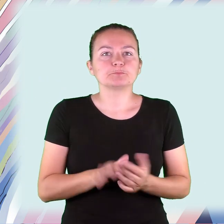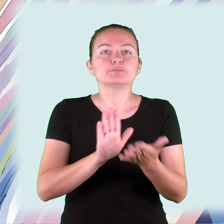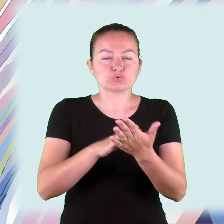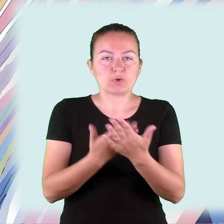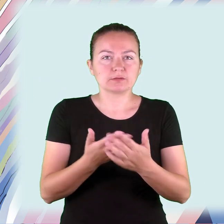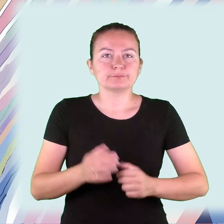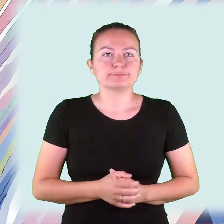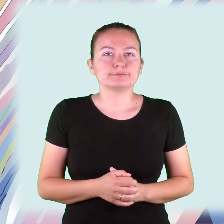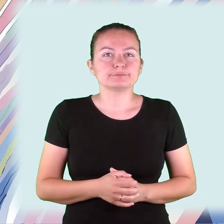Przykłady: